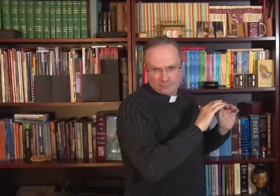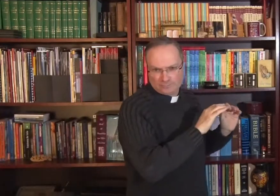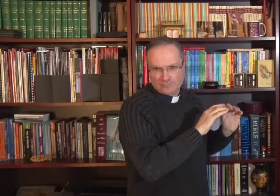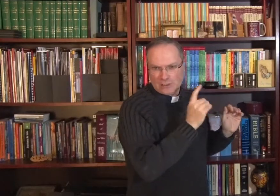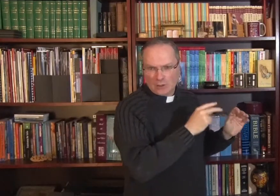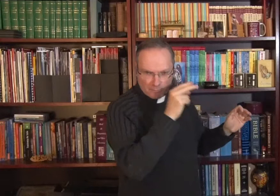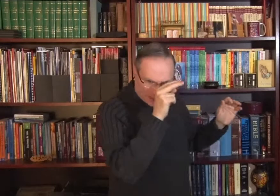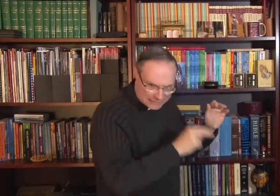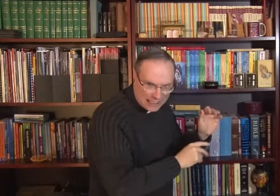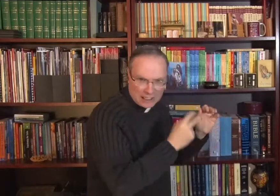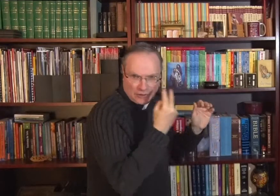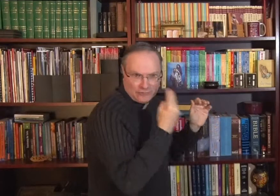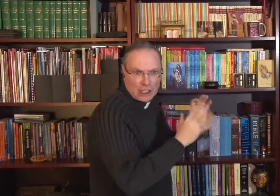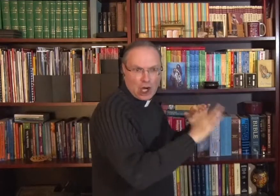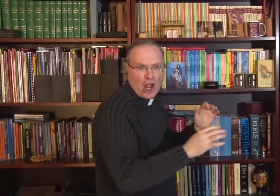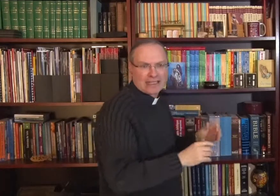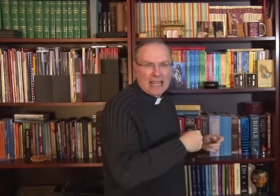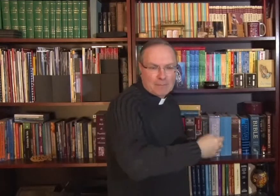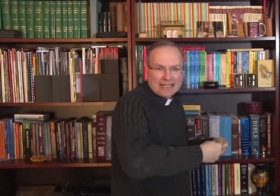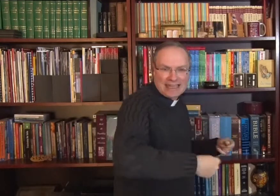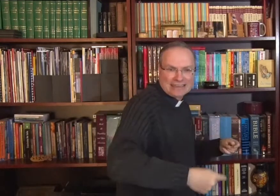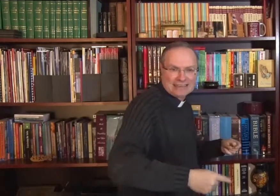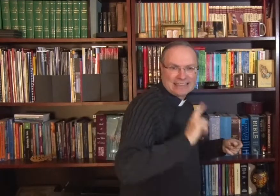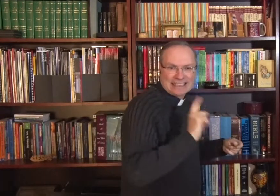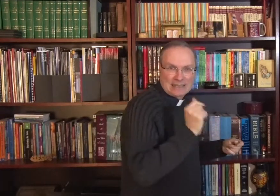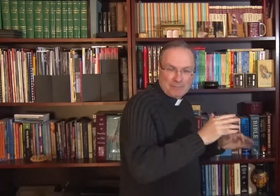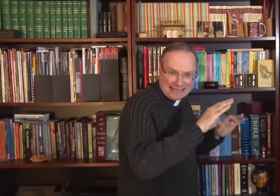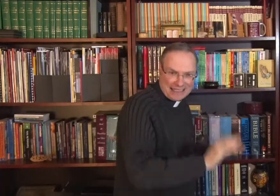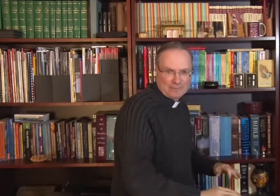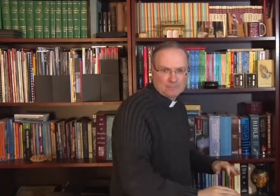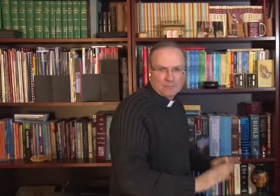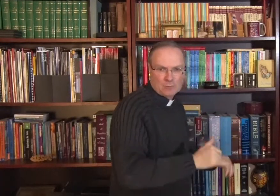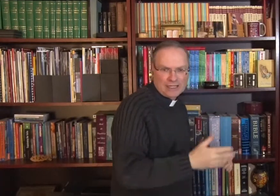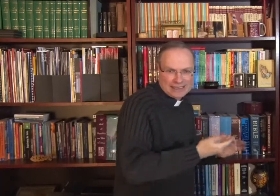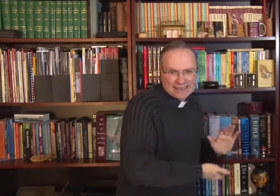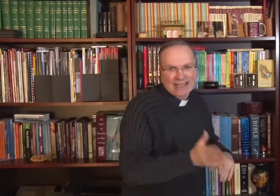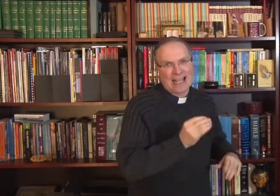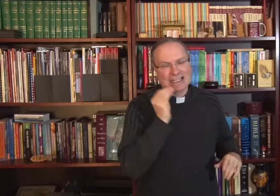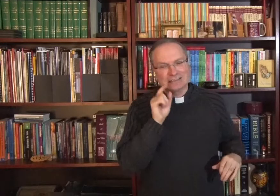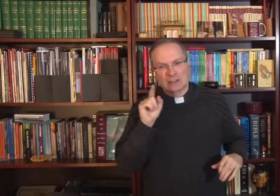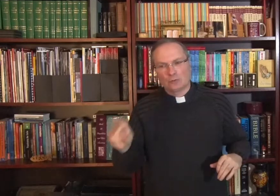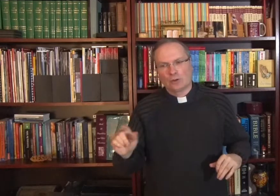Il se baissa et ne vit que les bandelettes [qui étaient par terre]; puis il s'en alla chez lui,